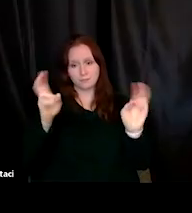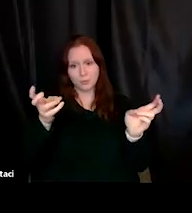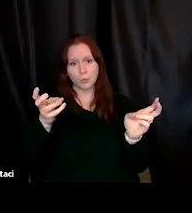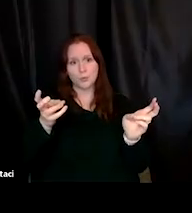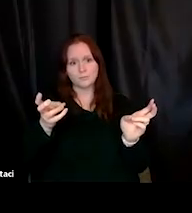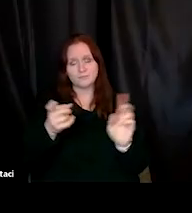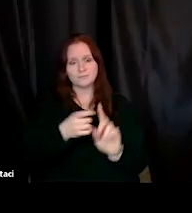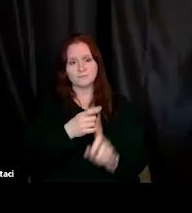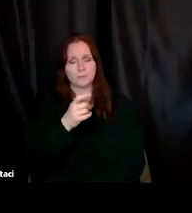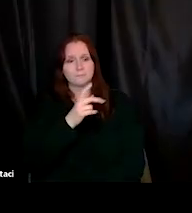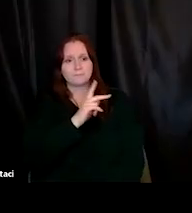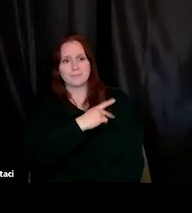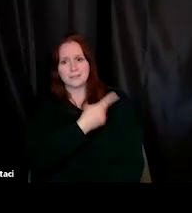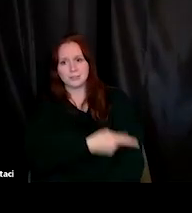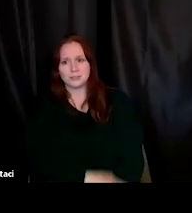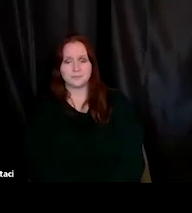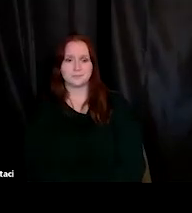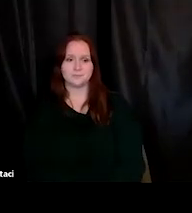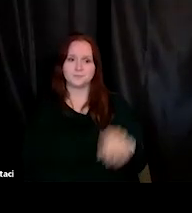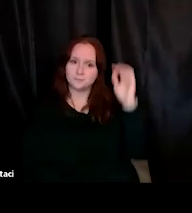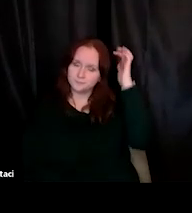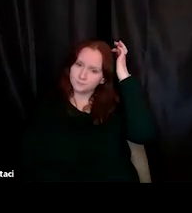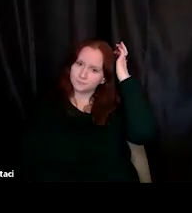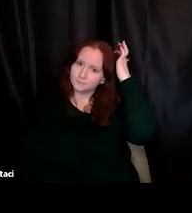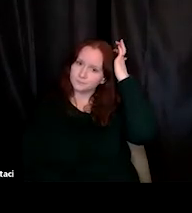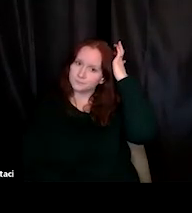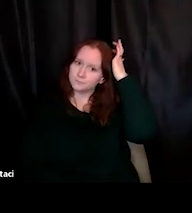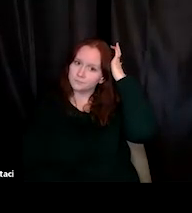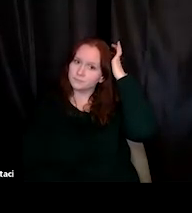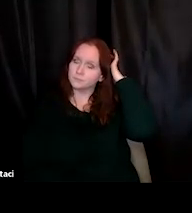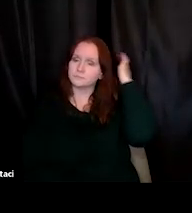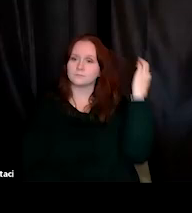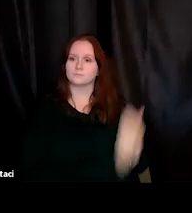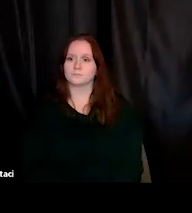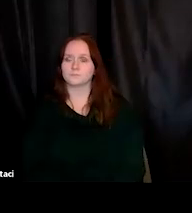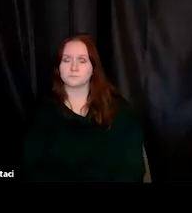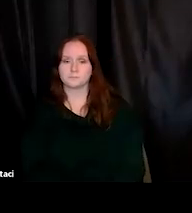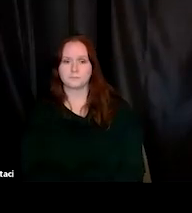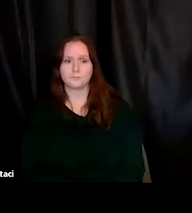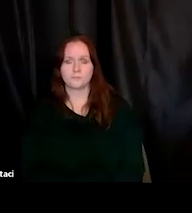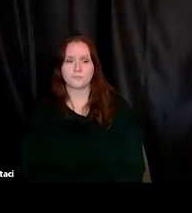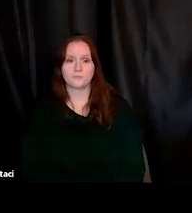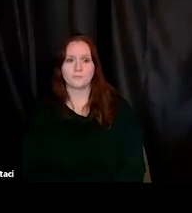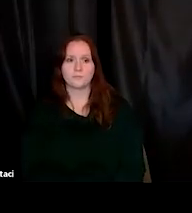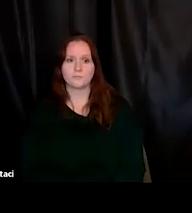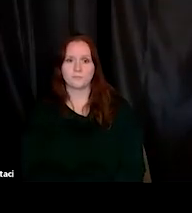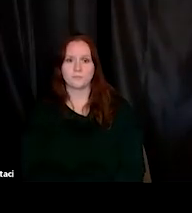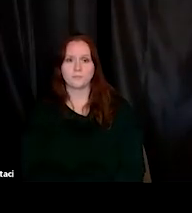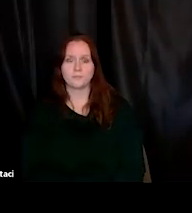Voy a continuar con la diapositiva número 27, que aquí está mi información de contacto.